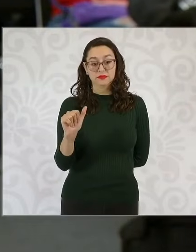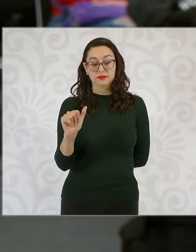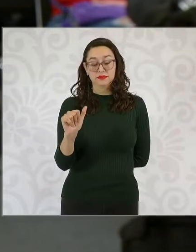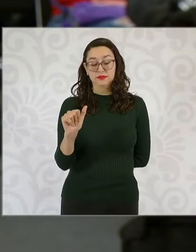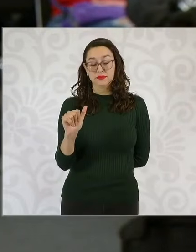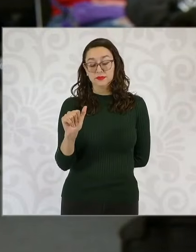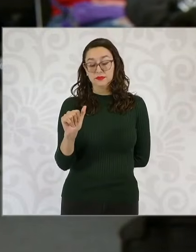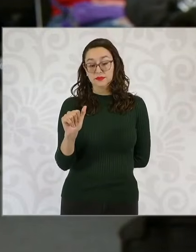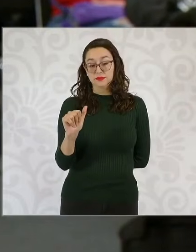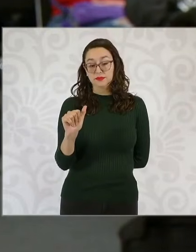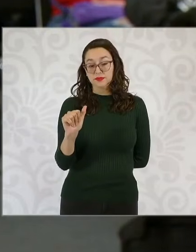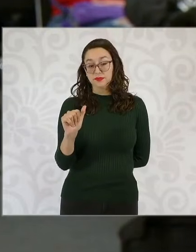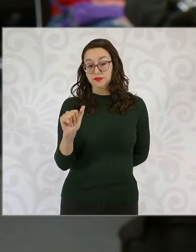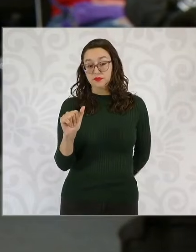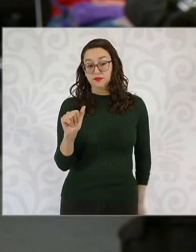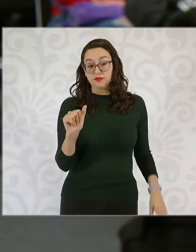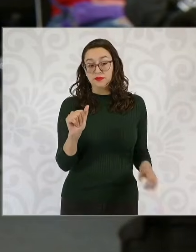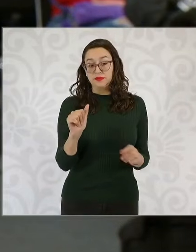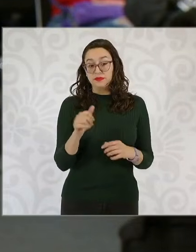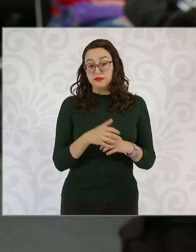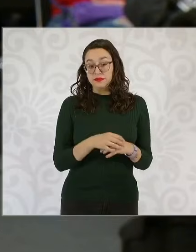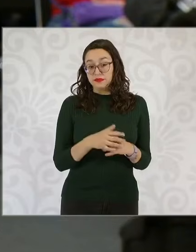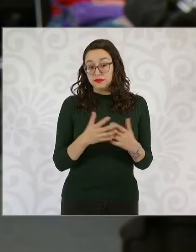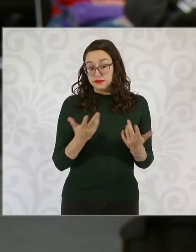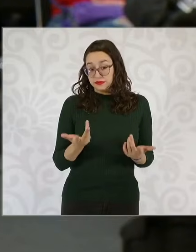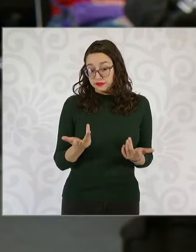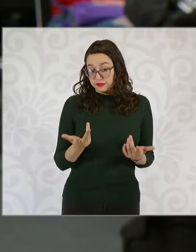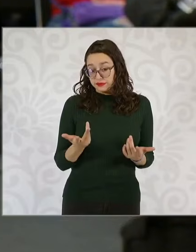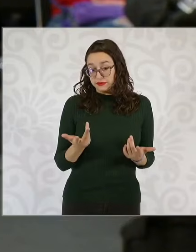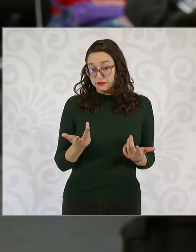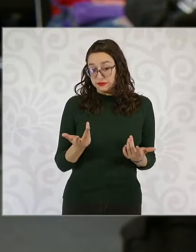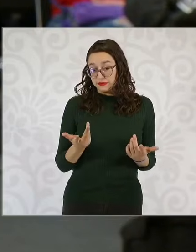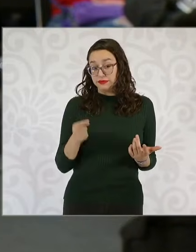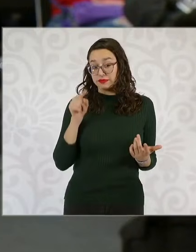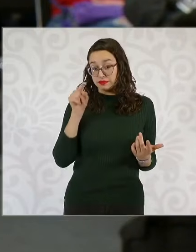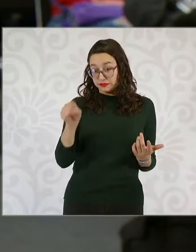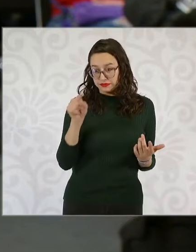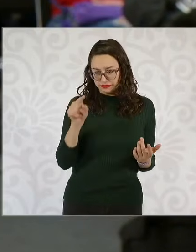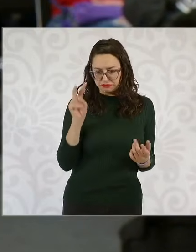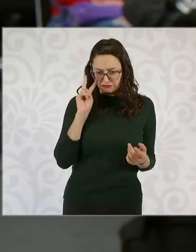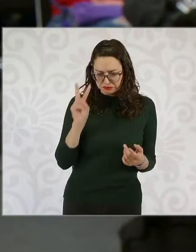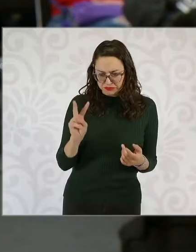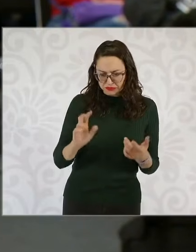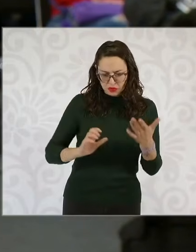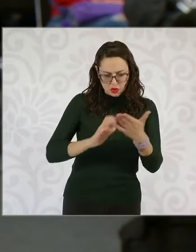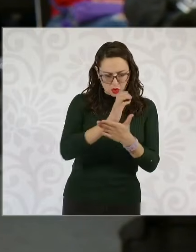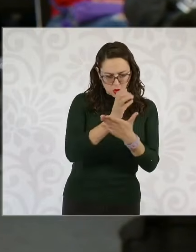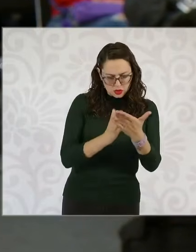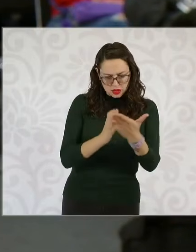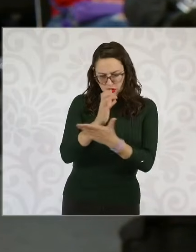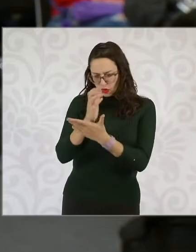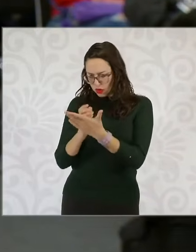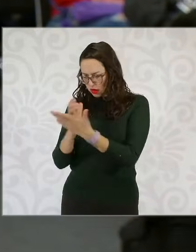se han estado infringiendo eh el contrato los contratos hacia los trabajadores y de hecho